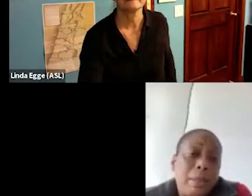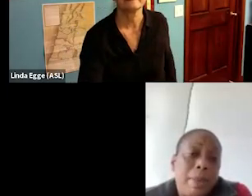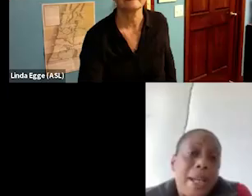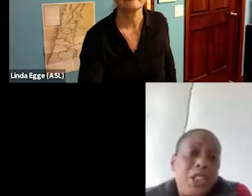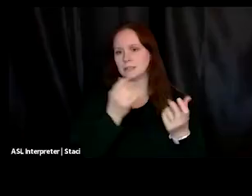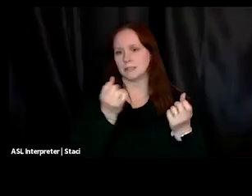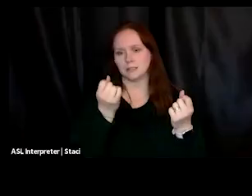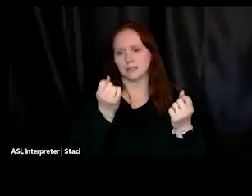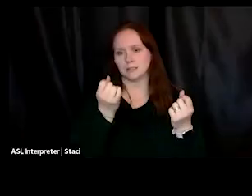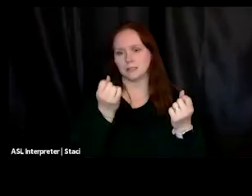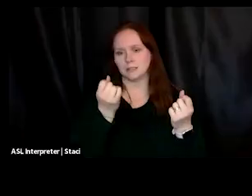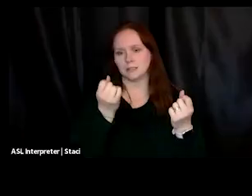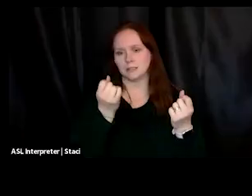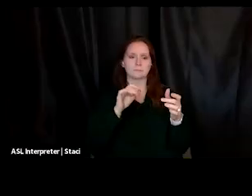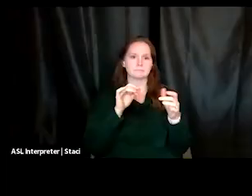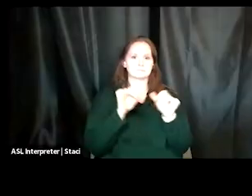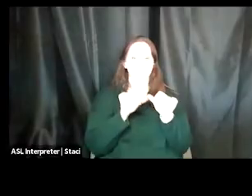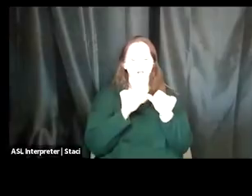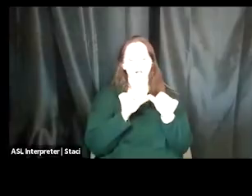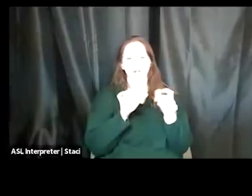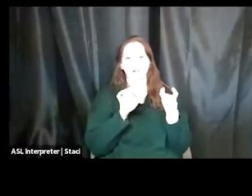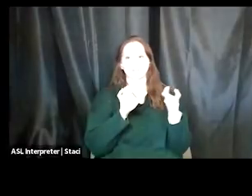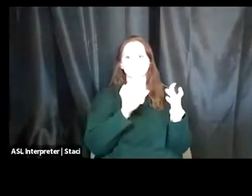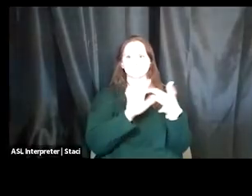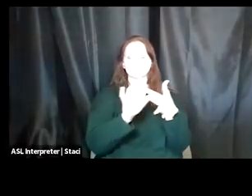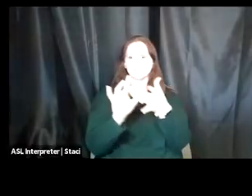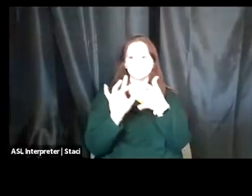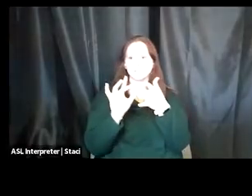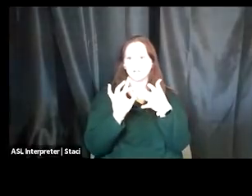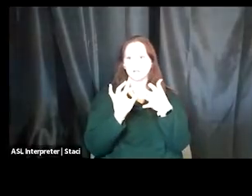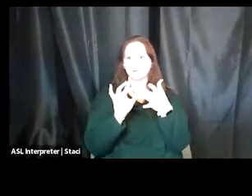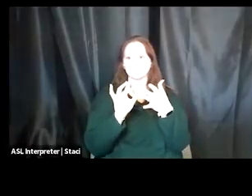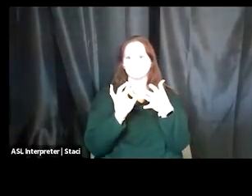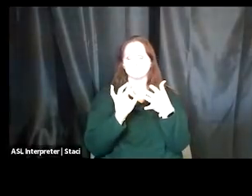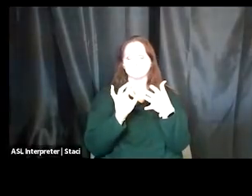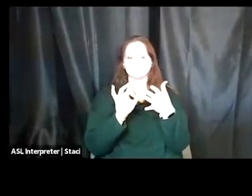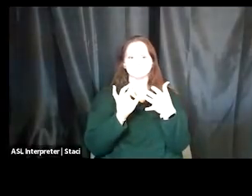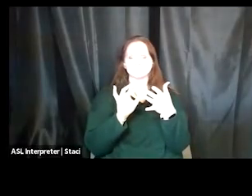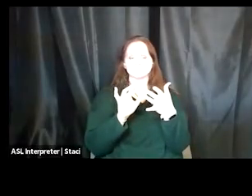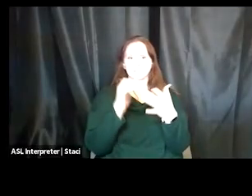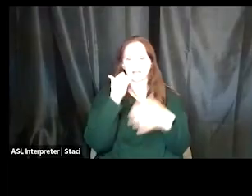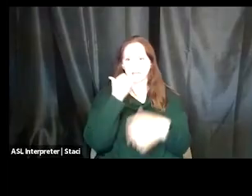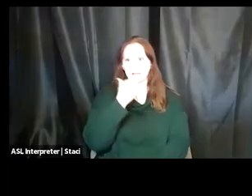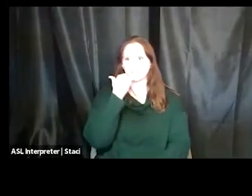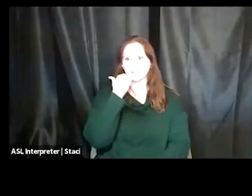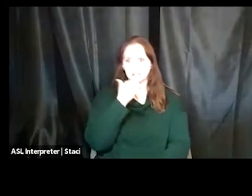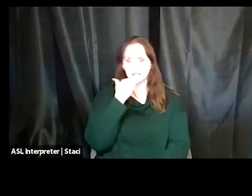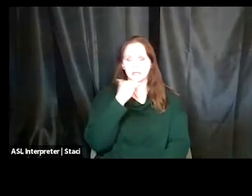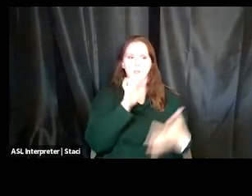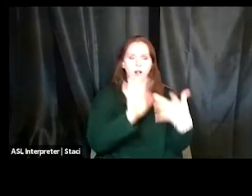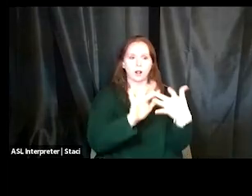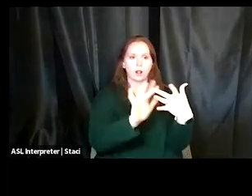en el que el SSI ya no incluirá la comida en los cálculos de apoyo en especie y mantenimiento.